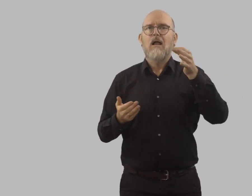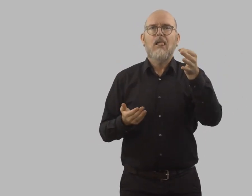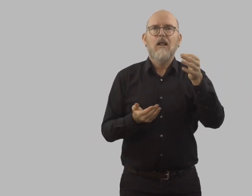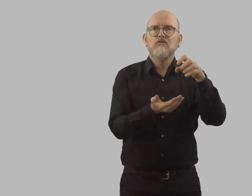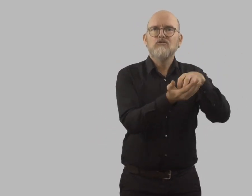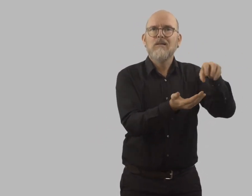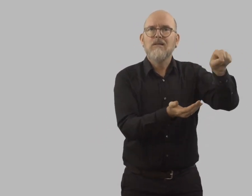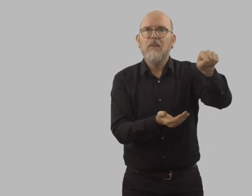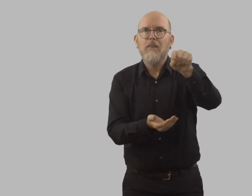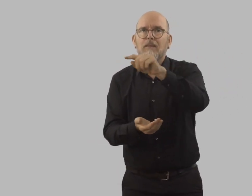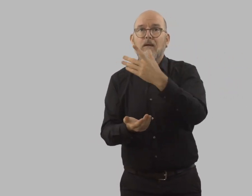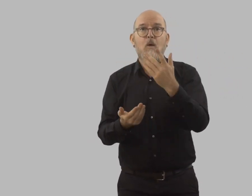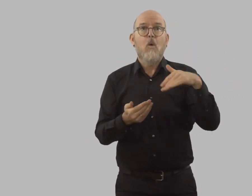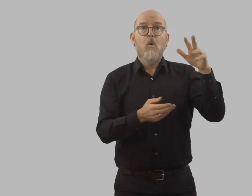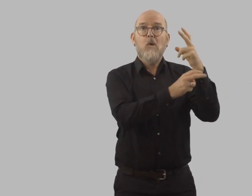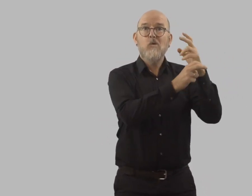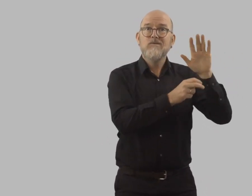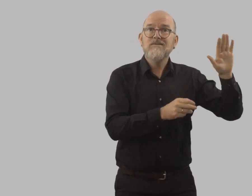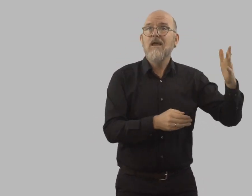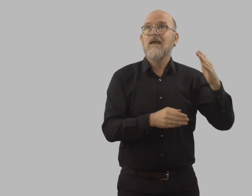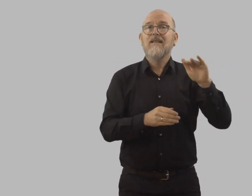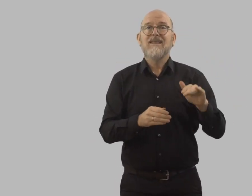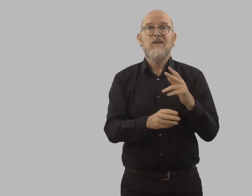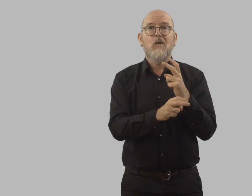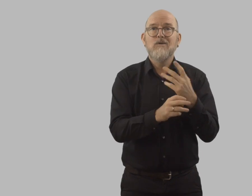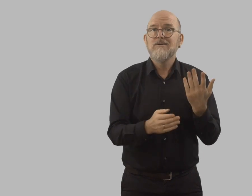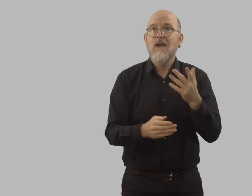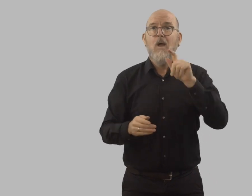oder aus Kleinstädten - aus Oberösterreich und Niederösterreich,